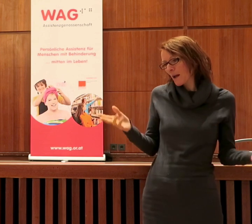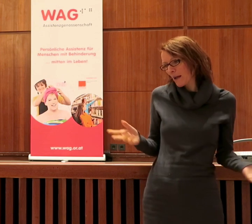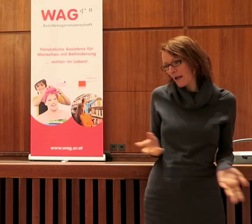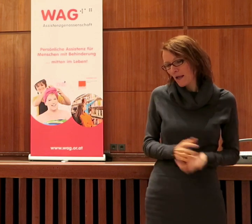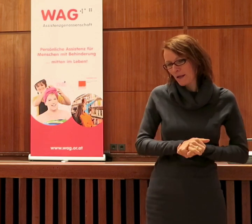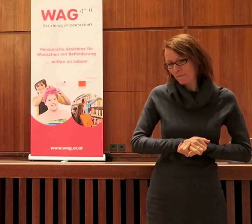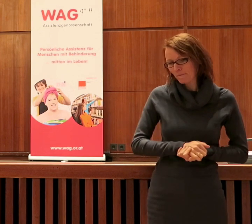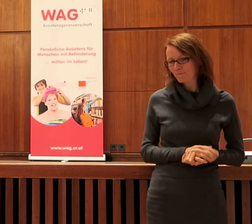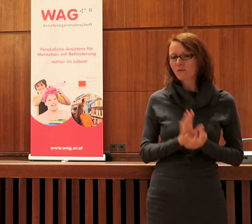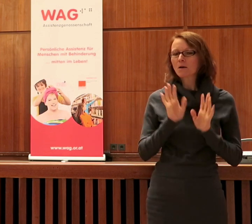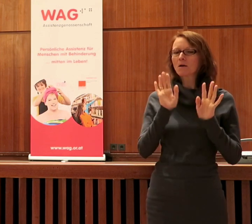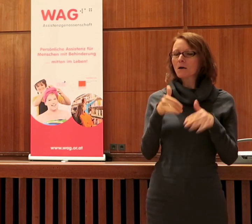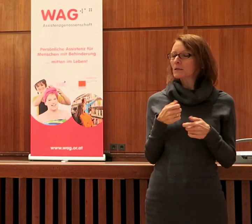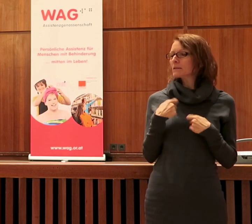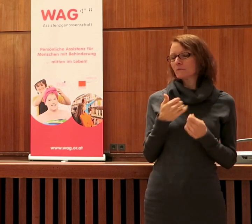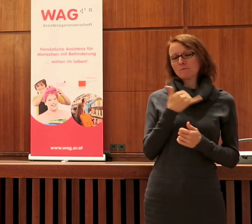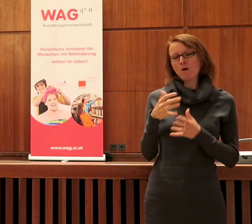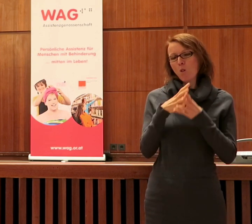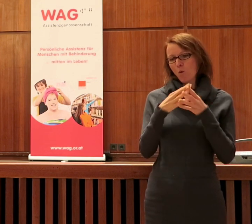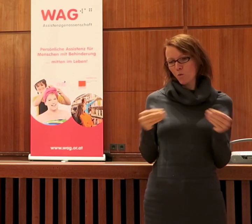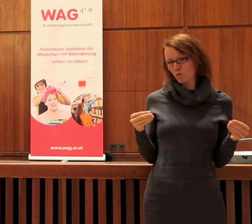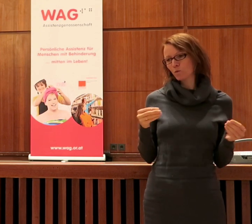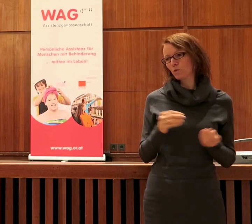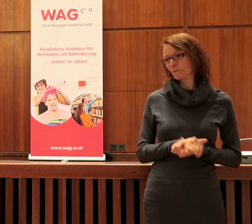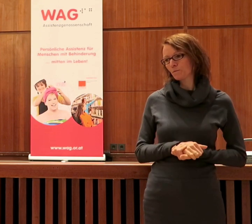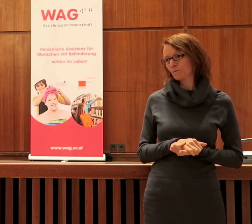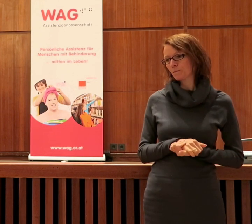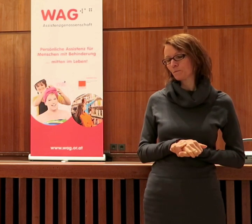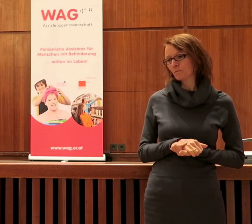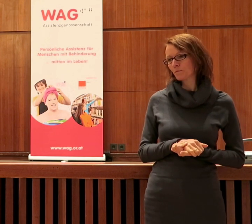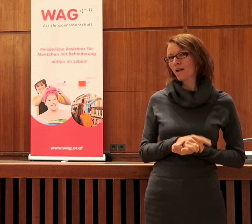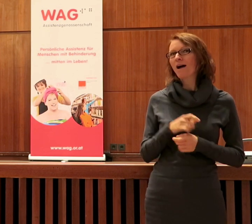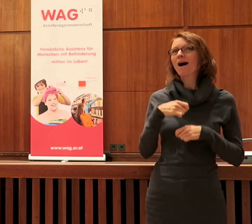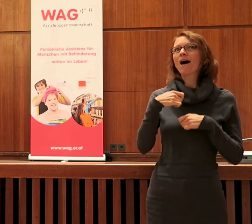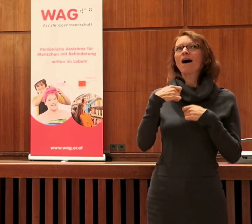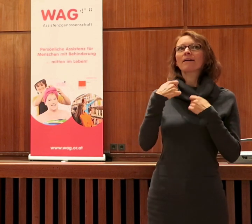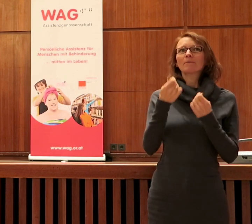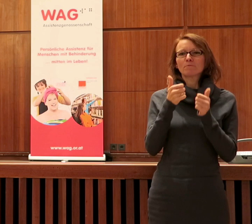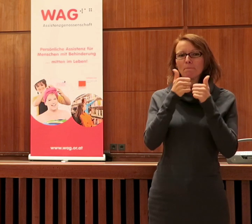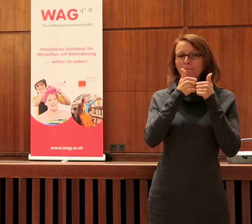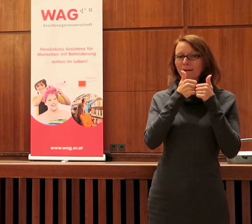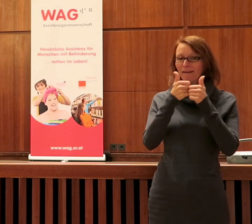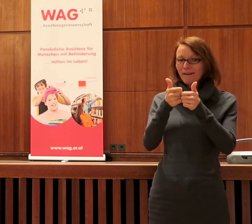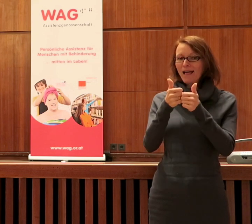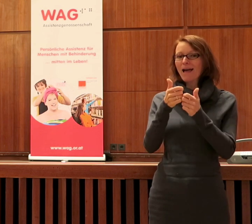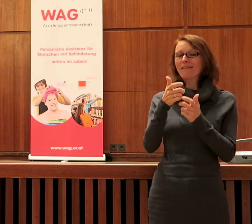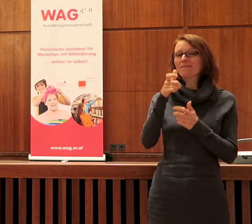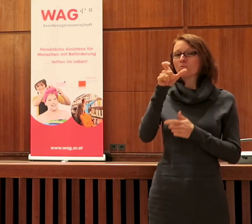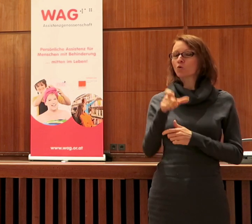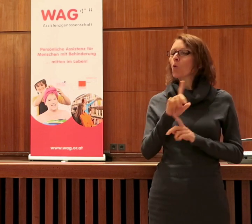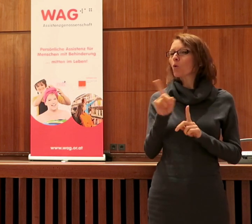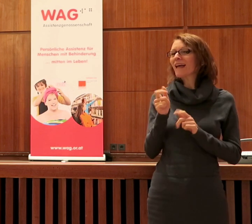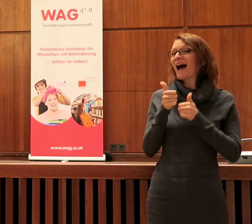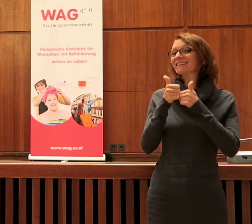Irgendeine Lösung für alles: Begleitperson. Oder Assistenzgenossenschaft.